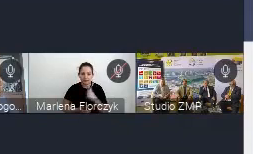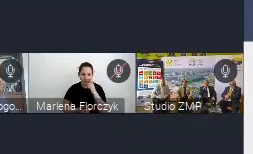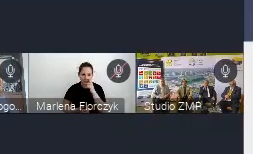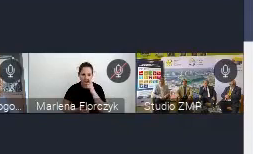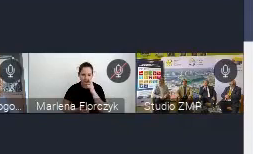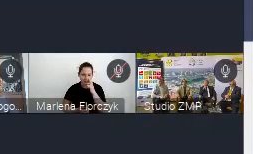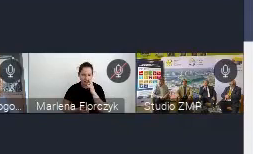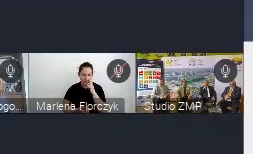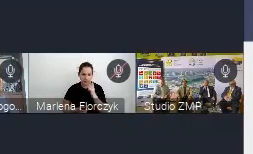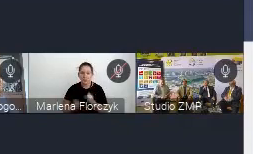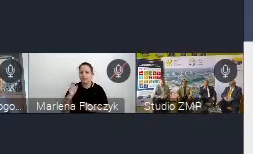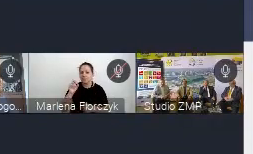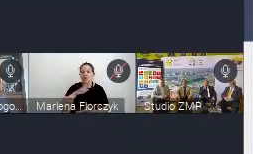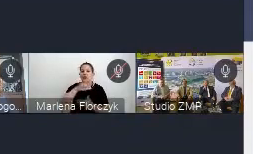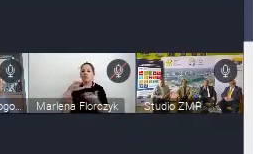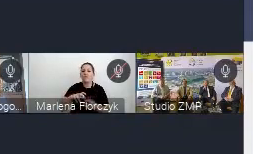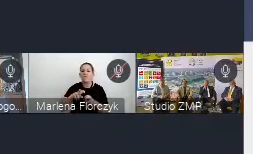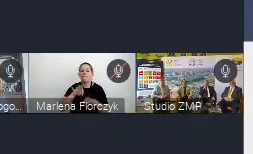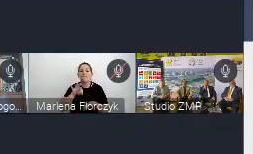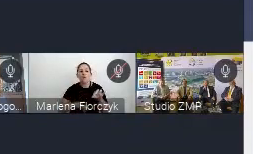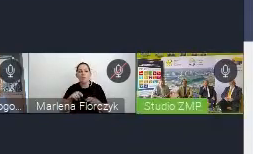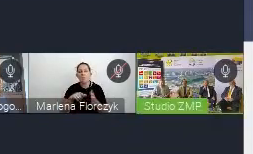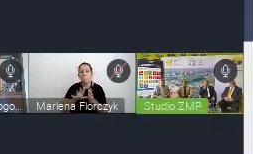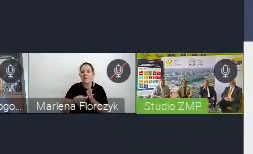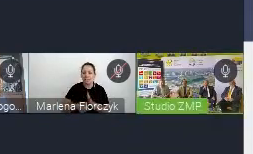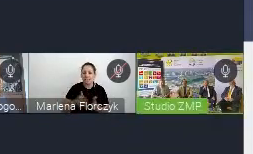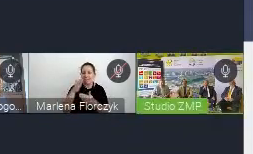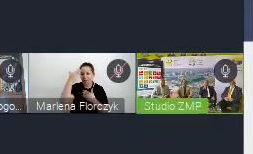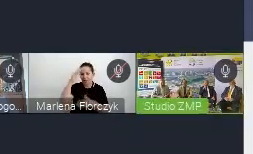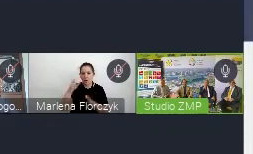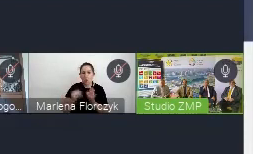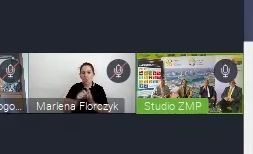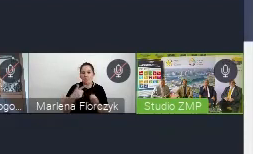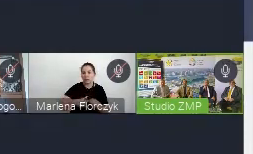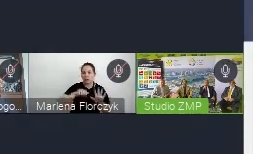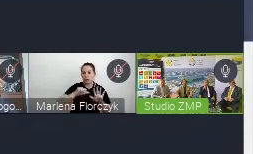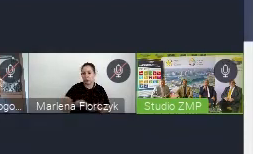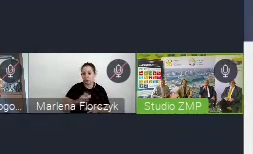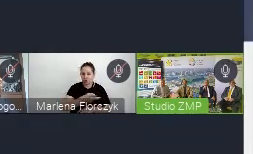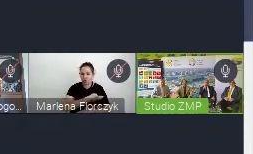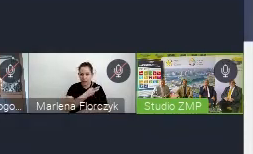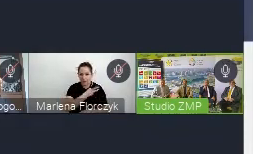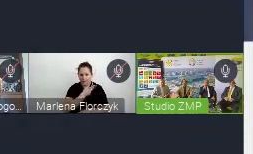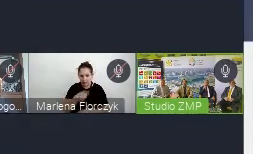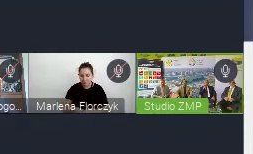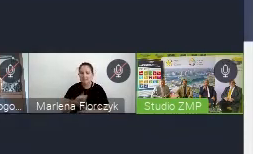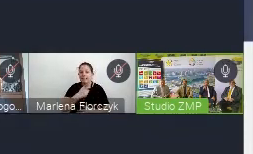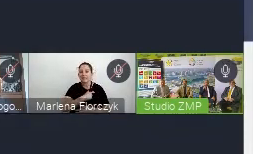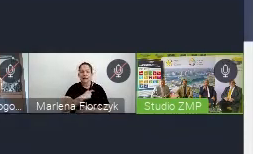Proszę państwa, Światowe Forum Miejskie w Katowicach już od 26 czerwca, na które serdecznie was zapraszamy.